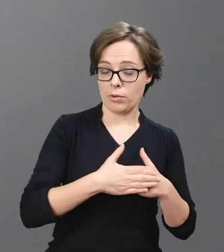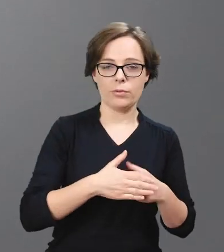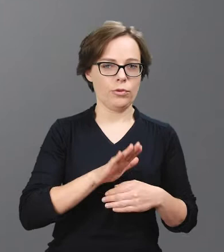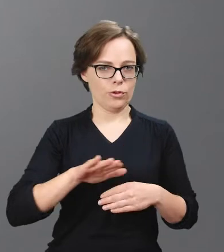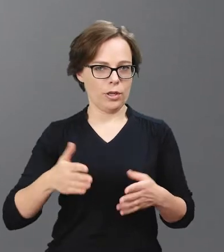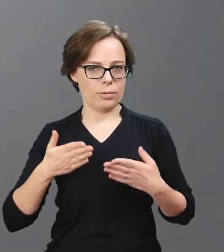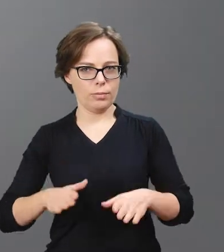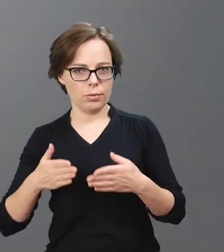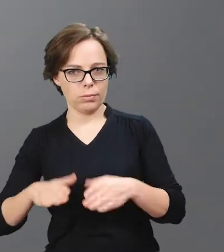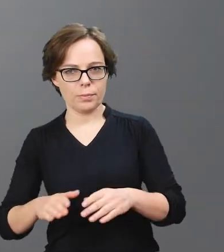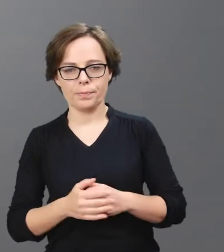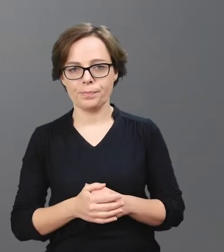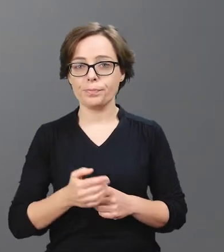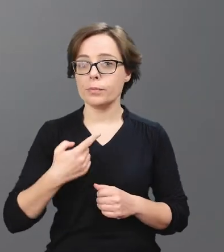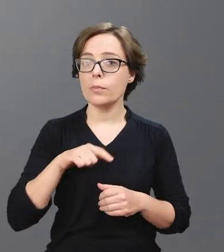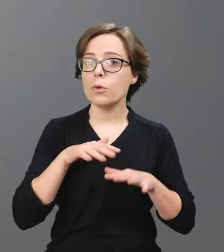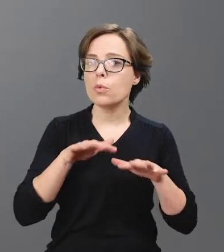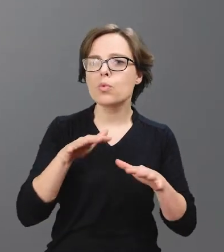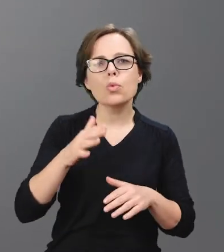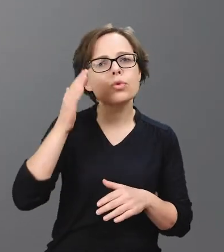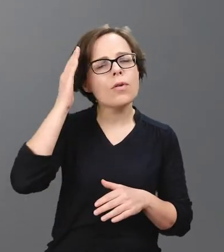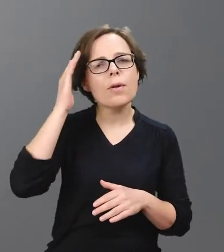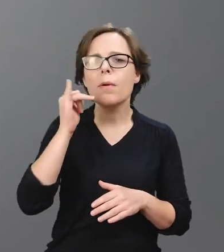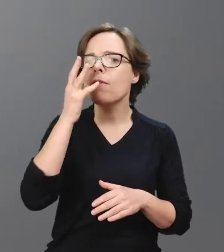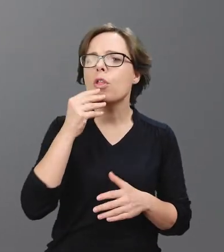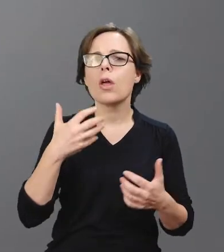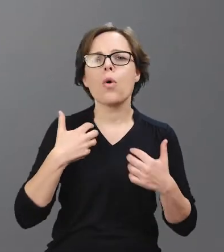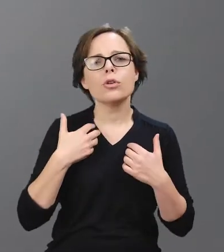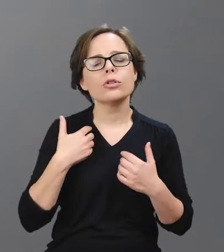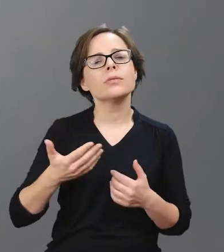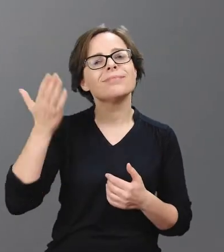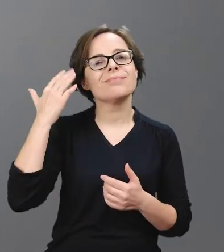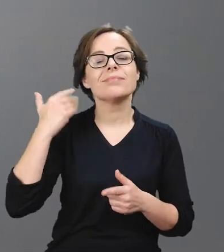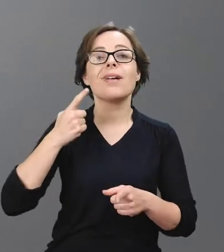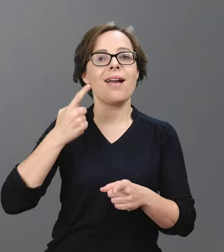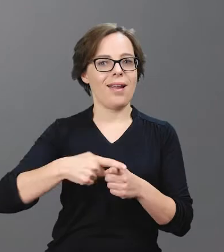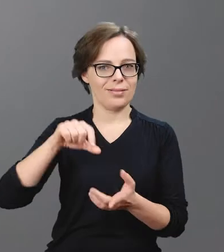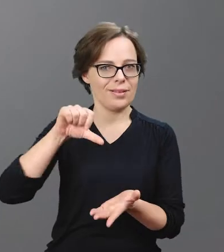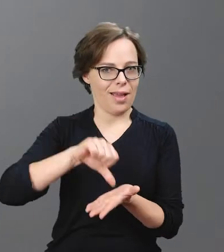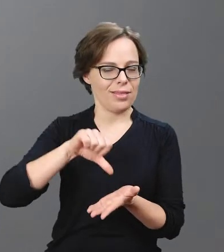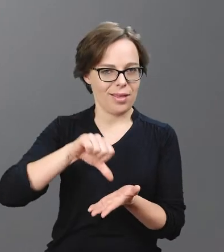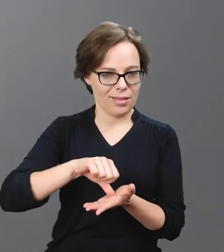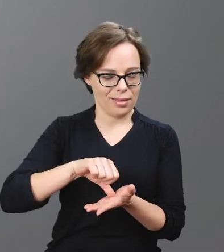Stosunkowo dużo wiemy na temat życia w starożytnych Atenach - w okresie klasycznym.